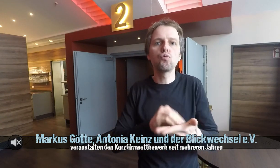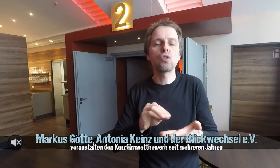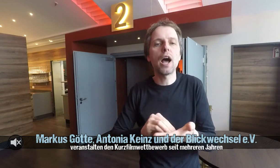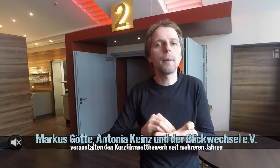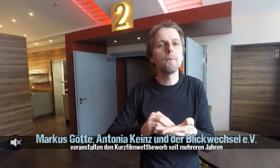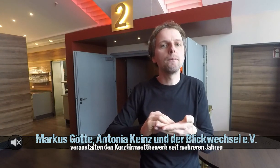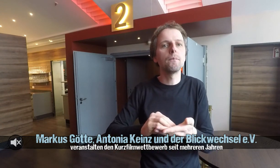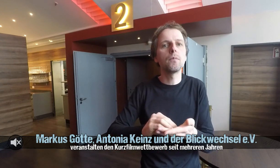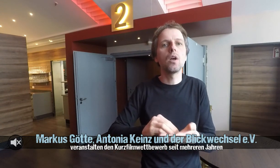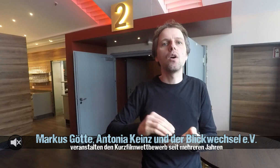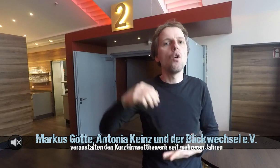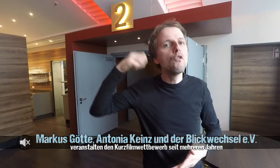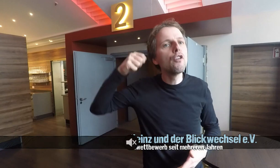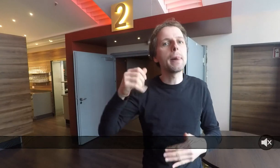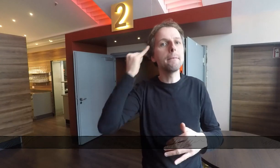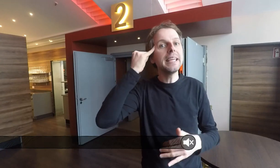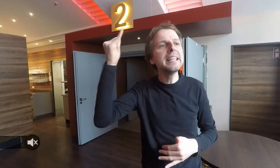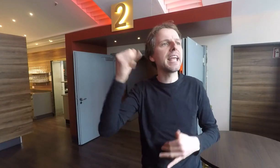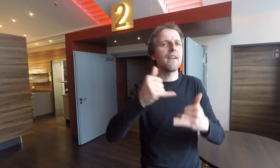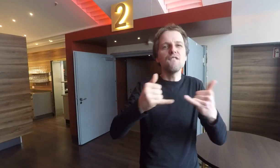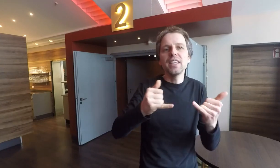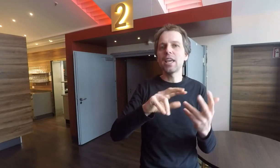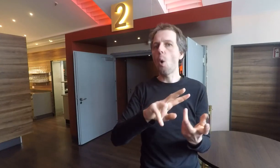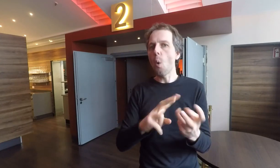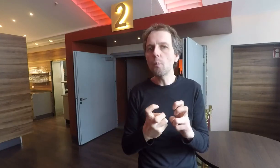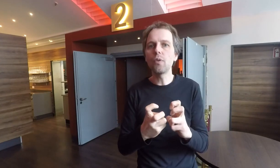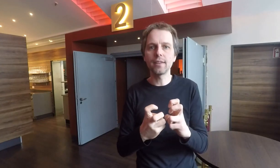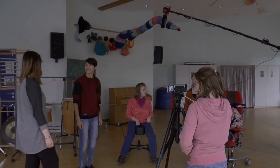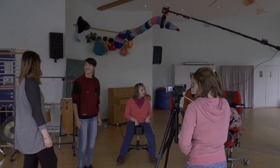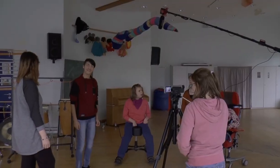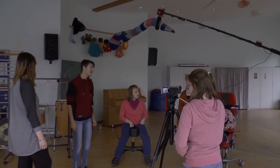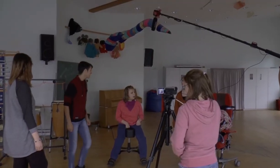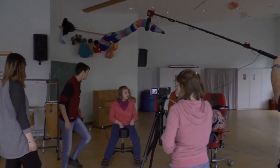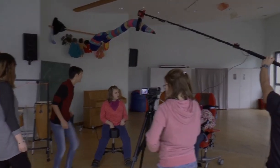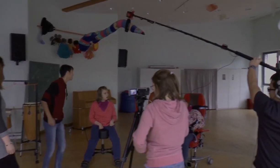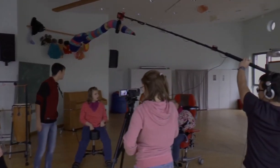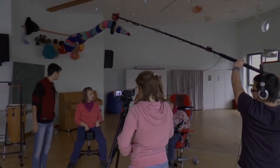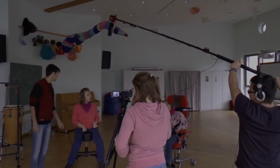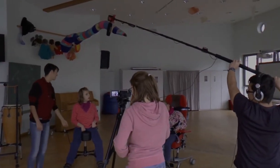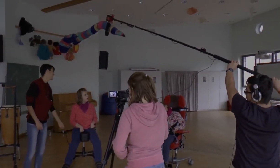und wie man Ideen in einen Film umsetzen kann. Ein Lifter muss her!